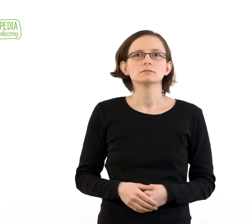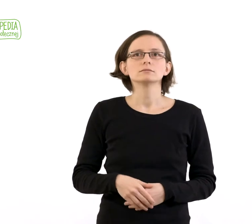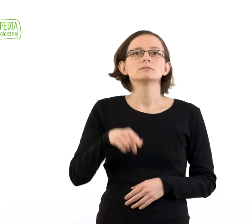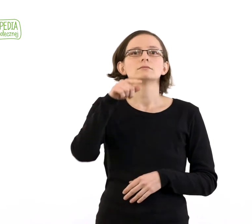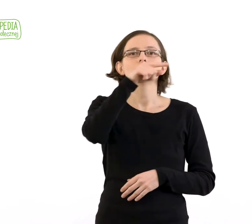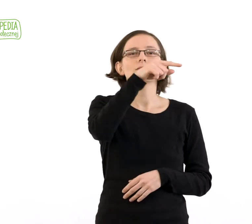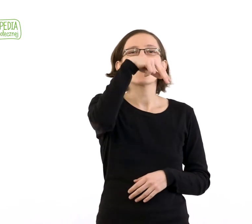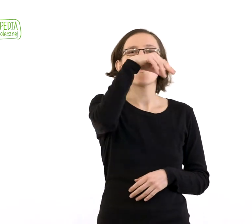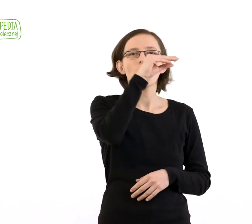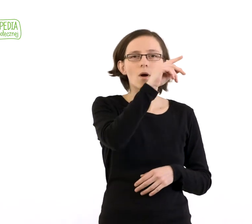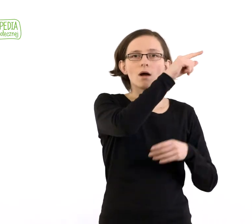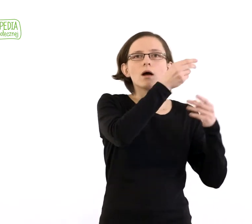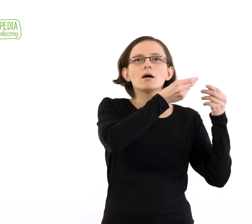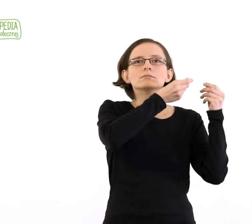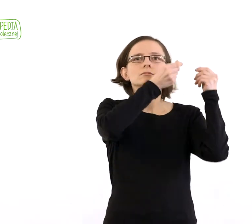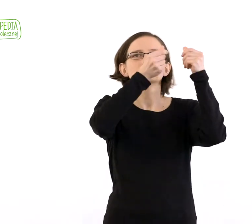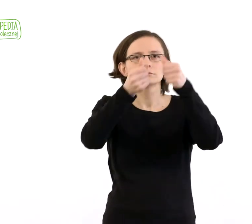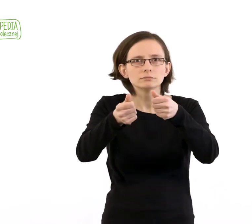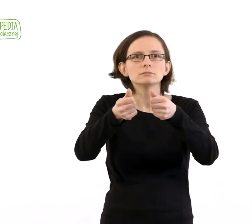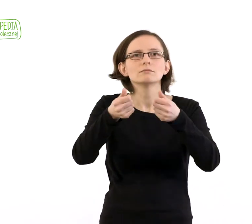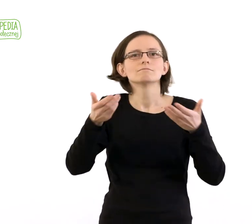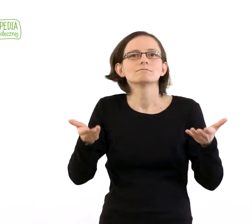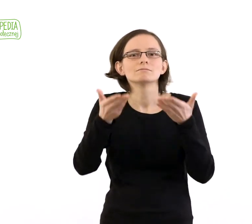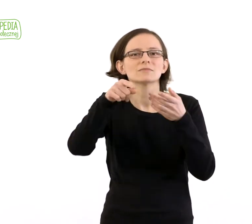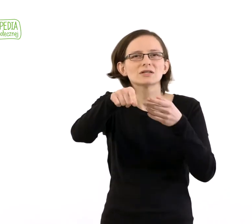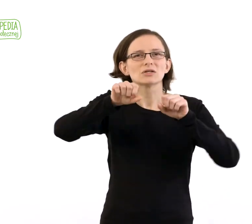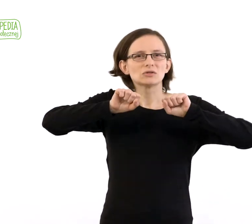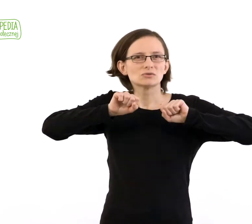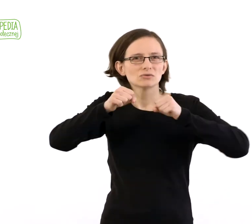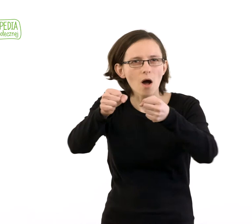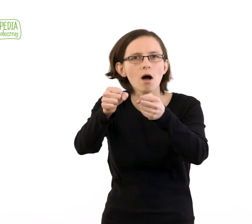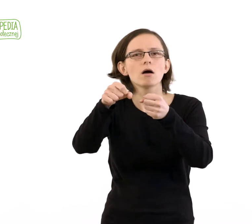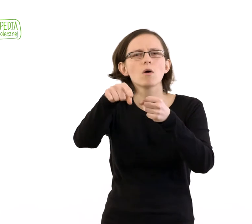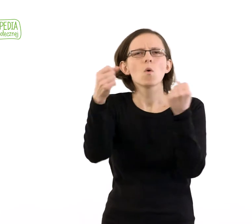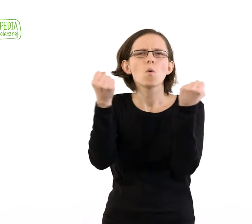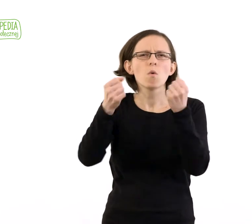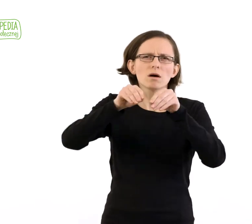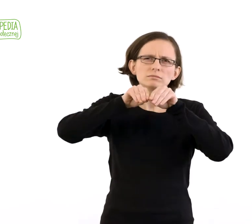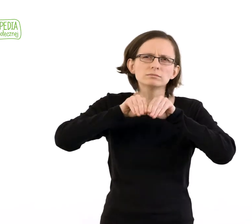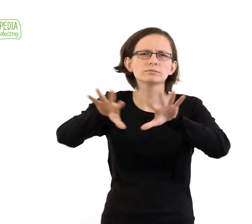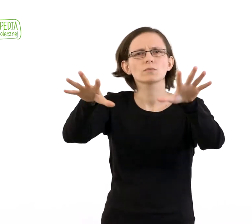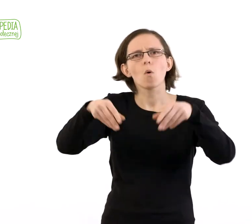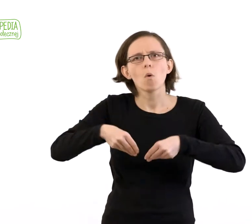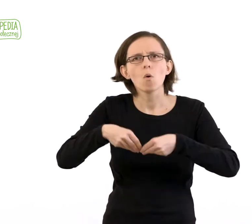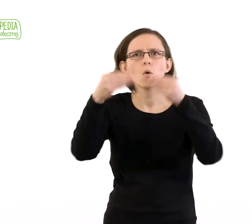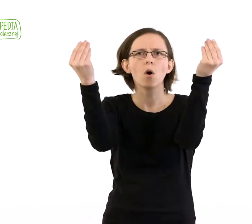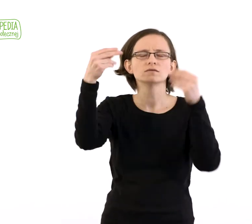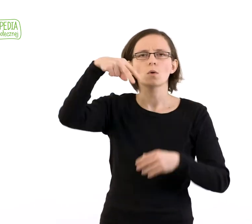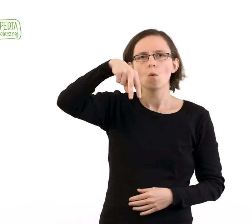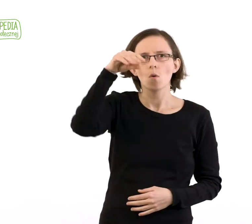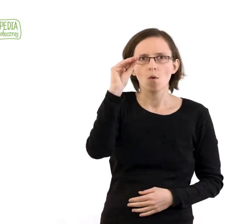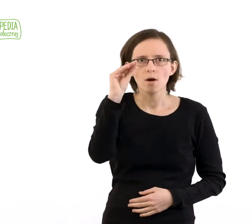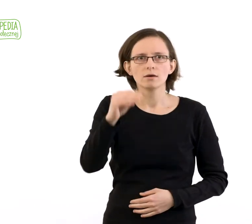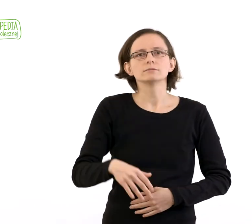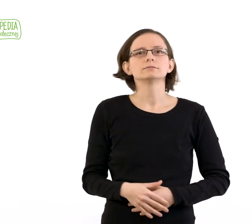wspieranie ze środków unijnych działań, które mają największe znaczenie dla rozwoju UE.